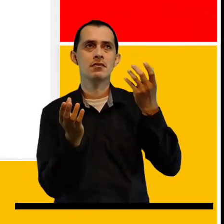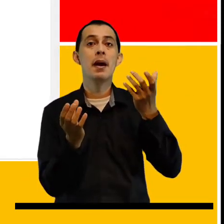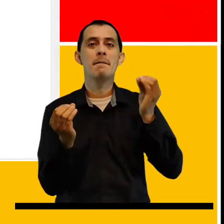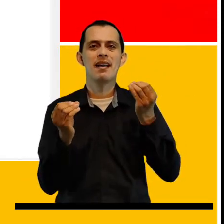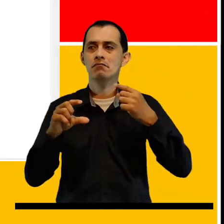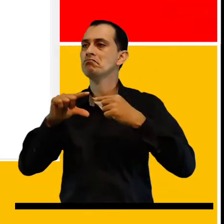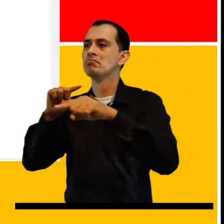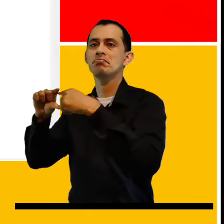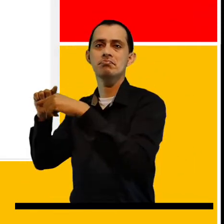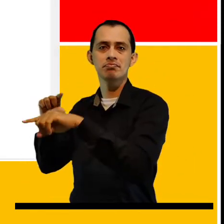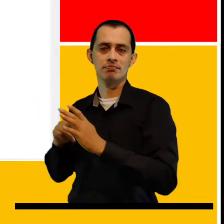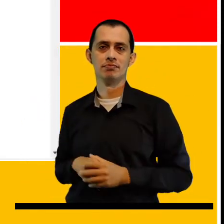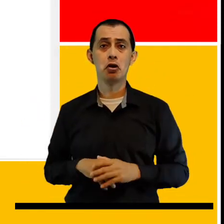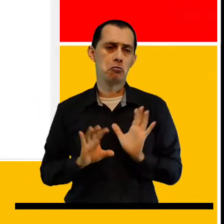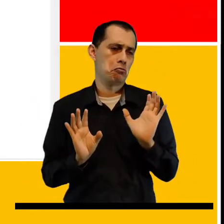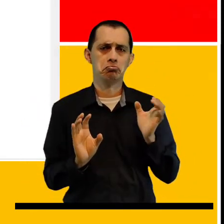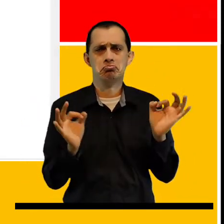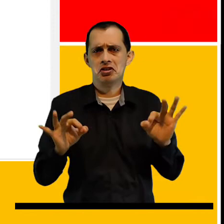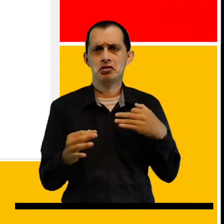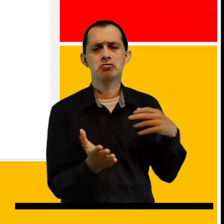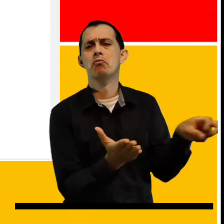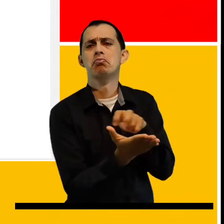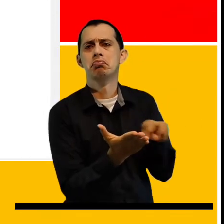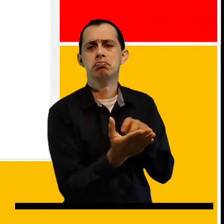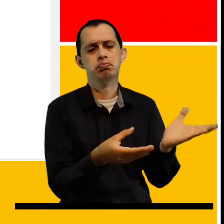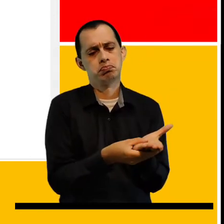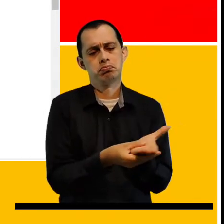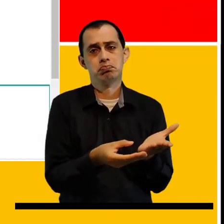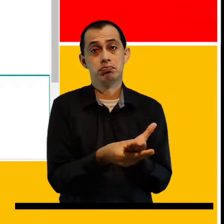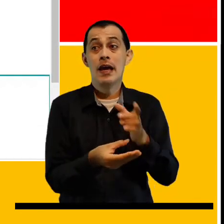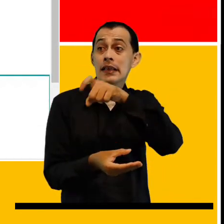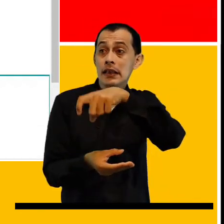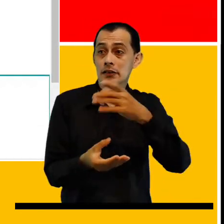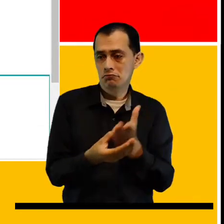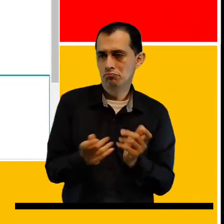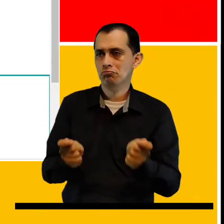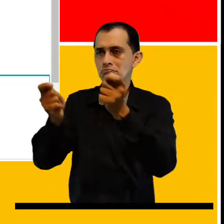imprimirlo directamente en su impresora si se requiere un soporte físico de esta hoja